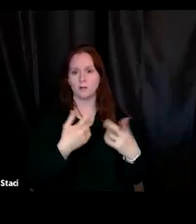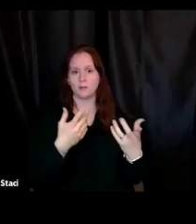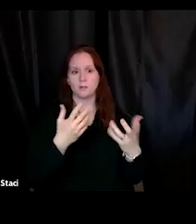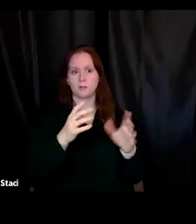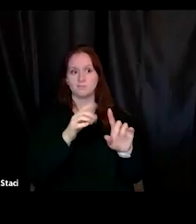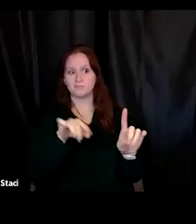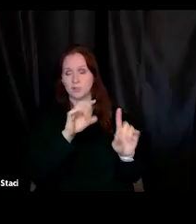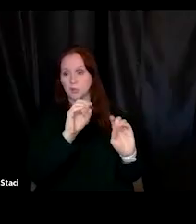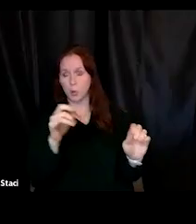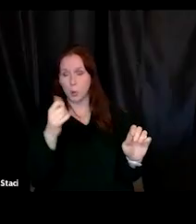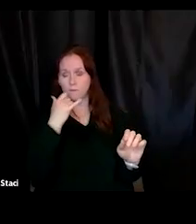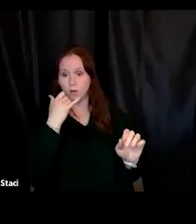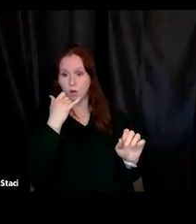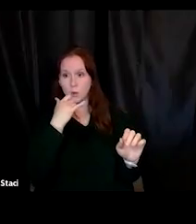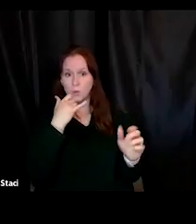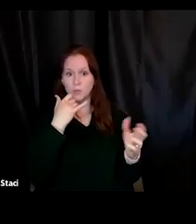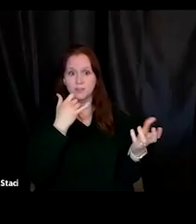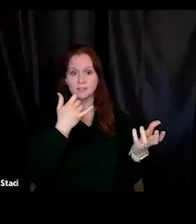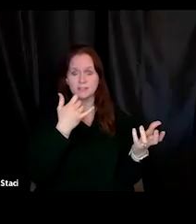Voy a continuar con la diapositiva número 23.